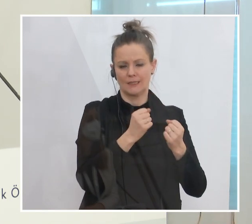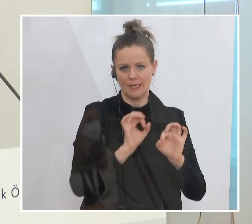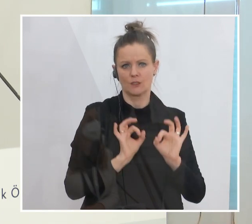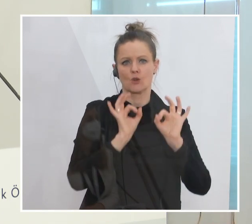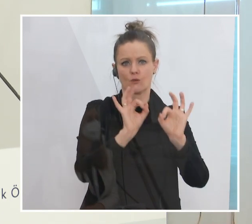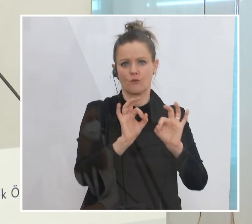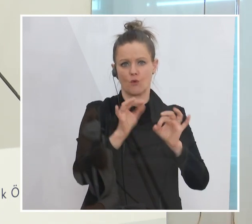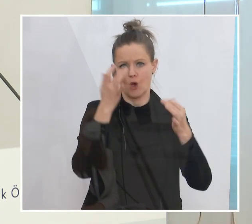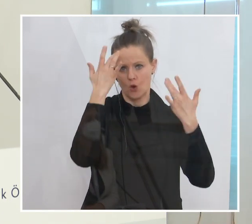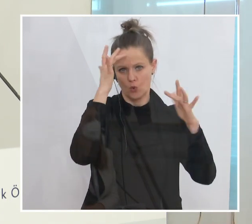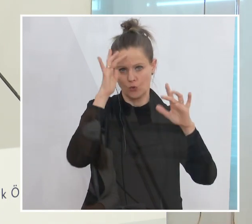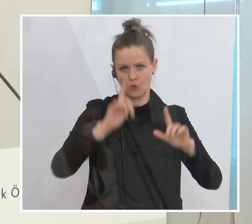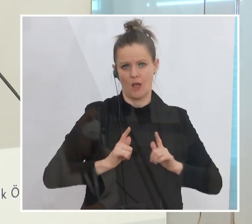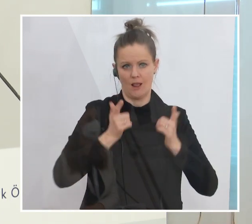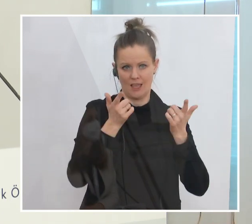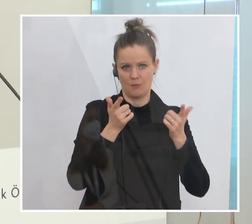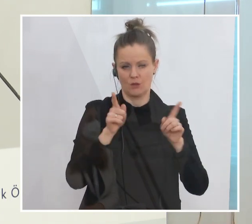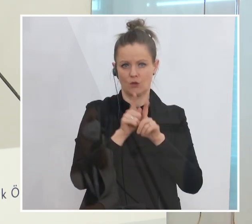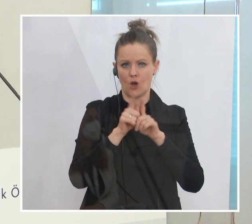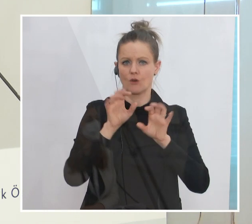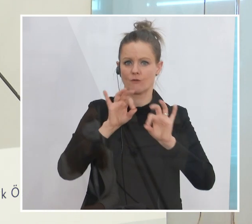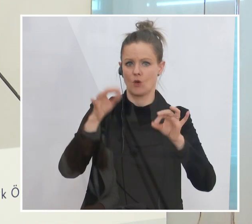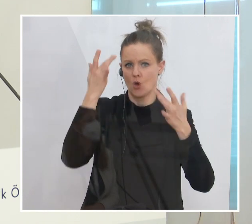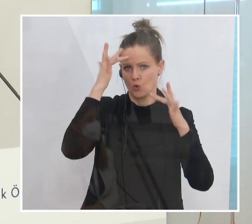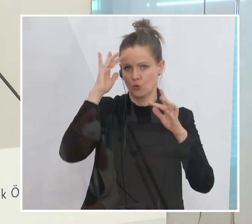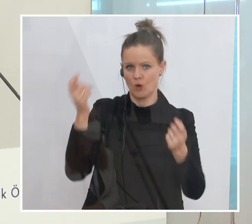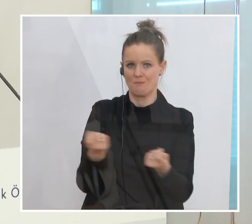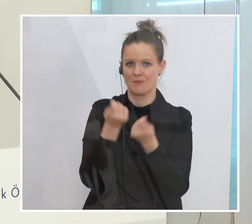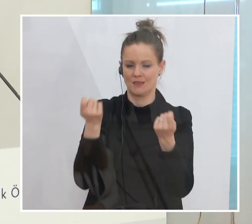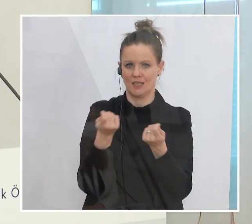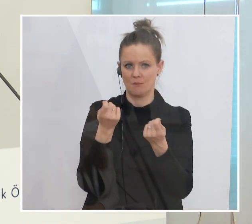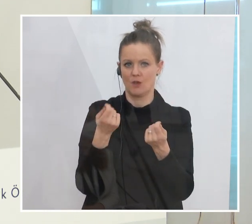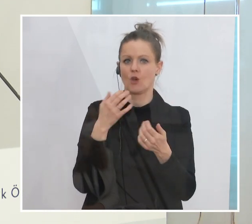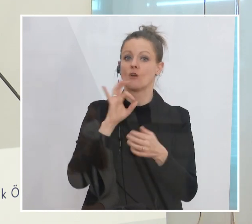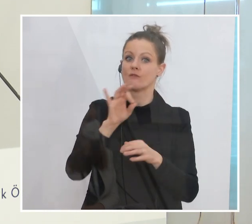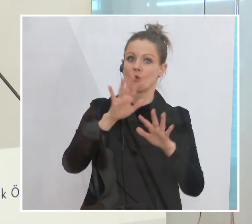Kulturleben und für die Kulturbetriebe bei uns. Sie sollen für das Publikum nach dieser schweren